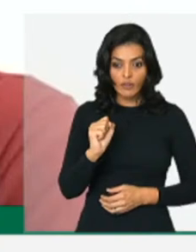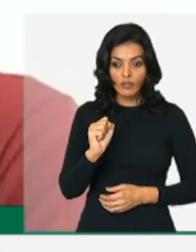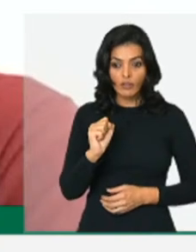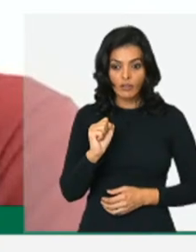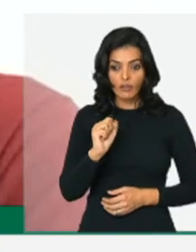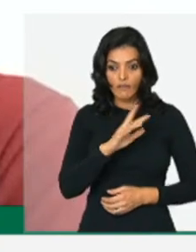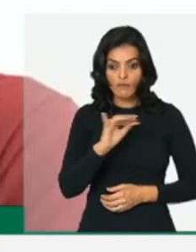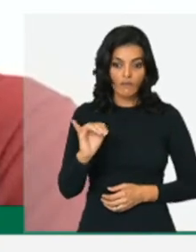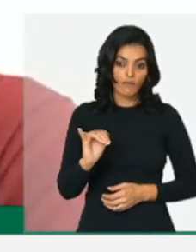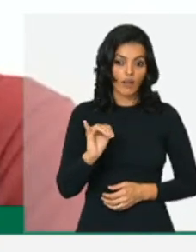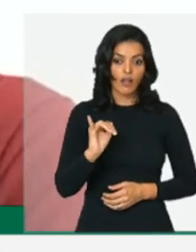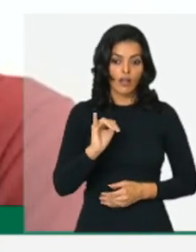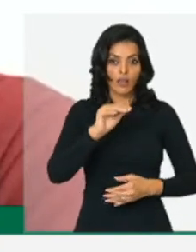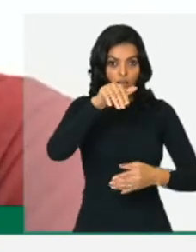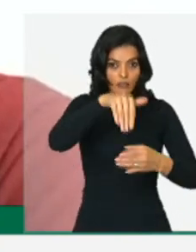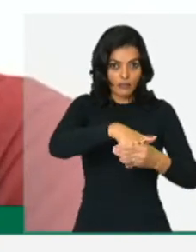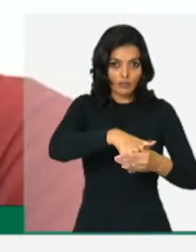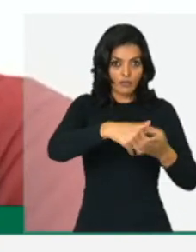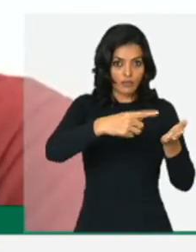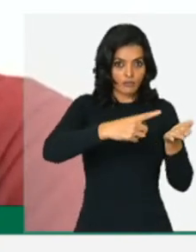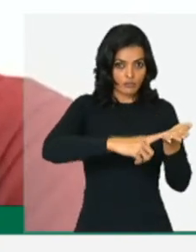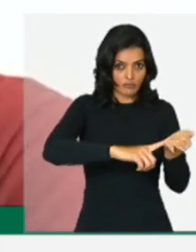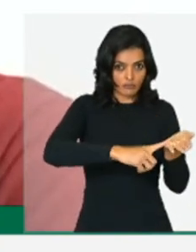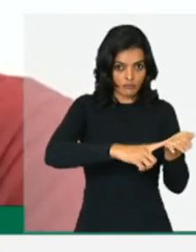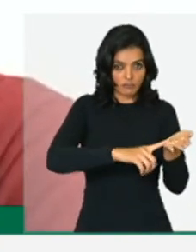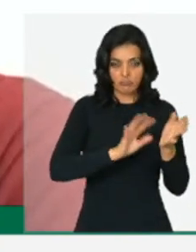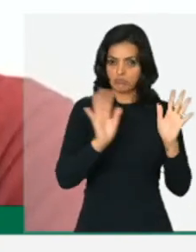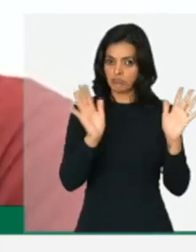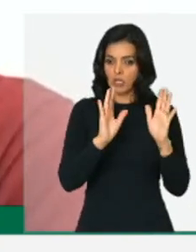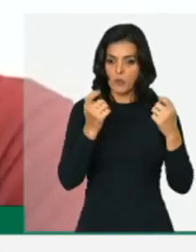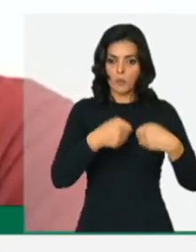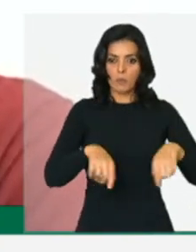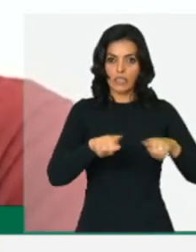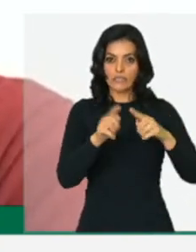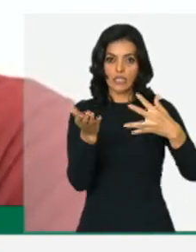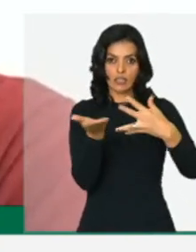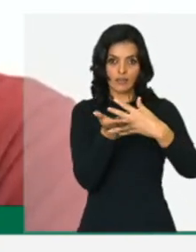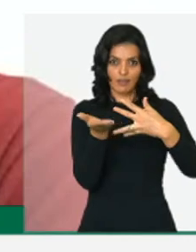[DEPUTADO]: OBRIGADO, PRESIDENTE. [PRESIDENTE]: OBRIGADO. DEPUTADA TALÍRIA. [DEP. TALÍRIA PETRONE]: OBRIGADA,